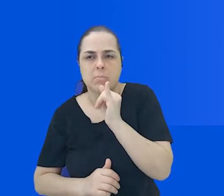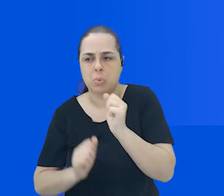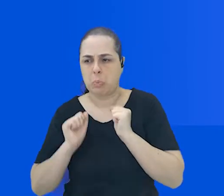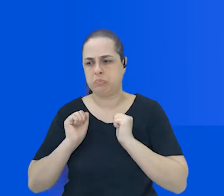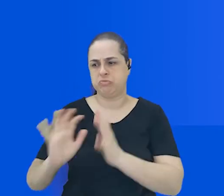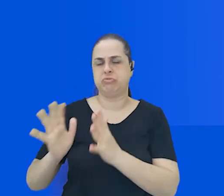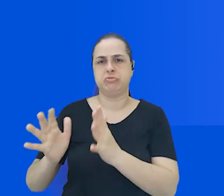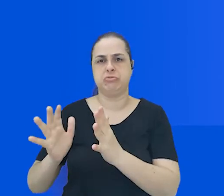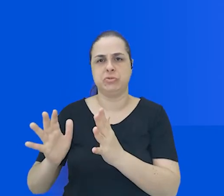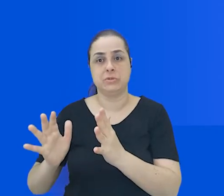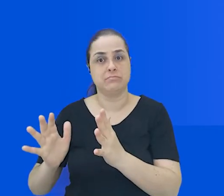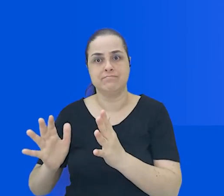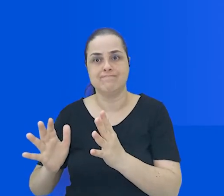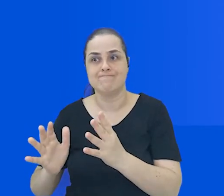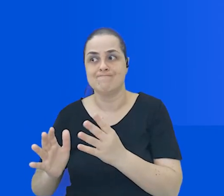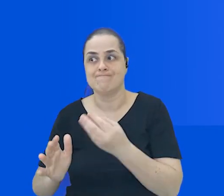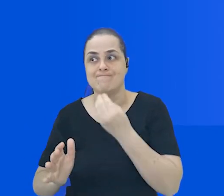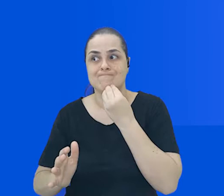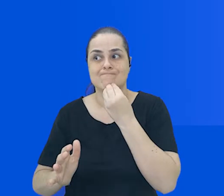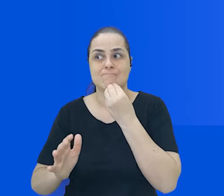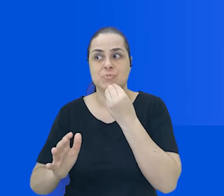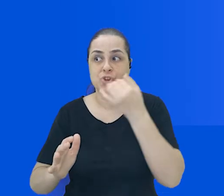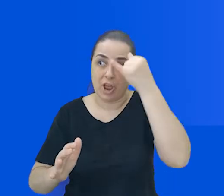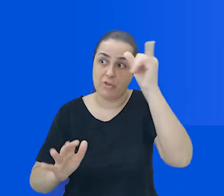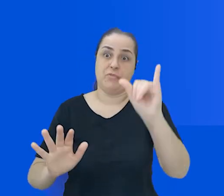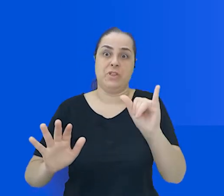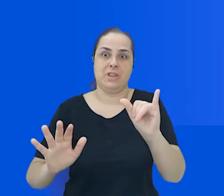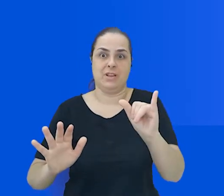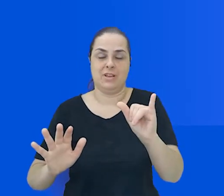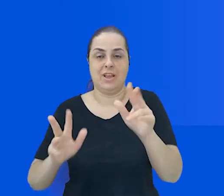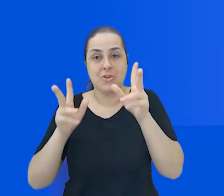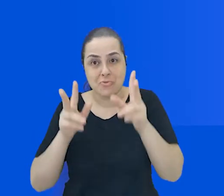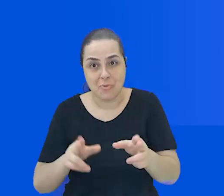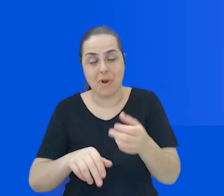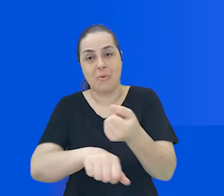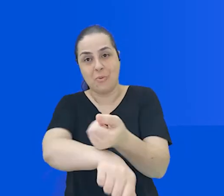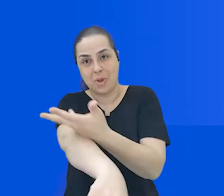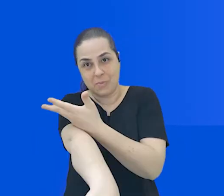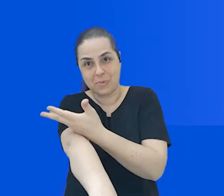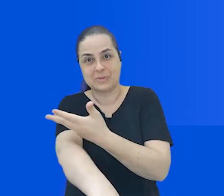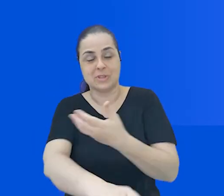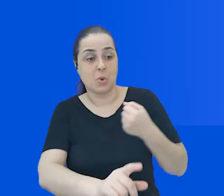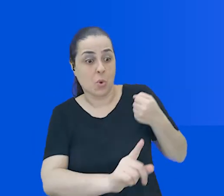é agredir alguém por alguma razão. Esse é o nosso ponto com as emoções. Quanto maior o nosso repertório